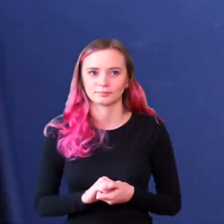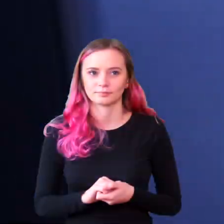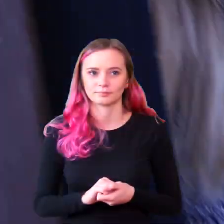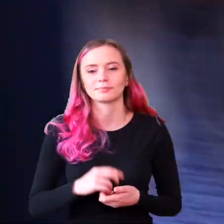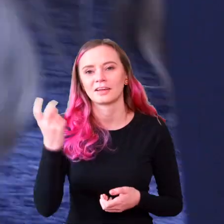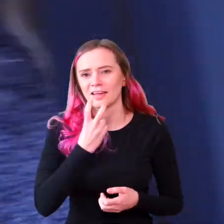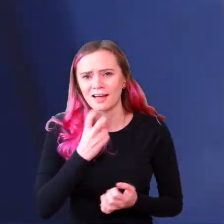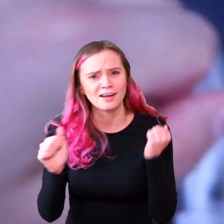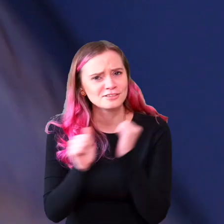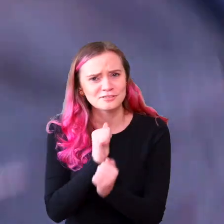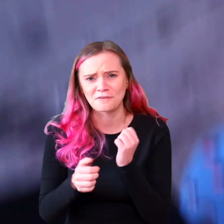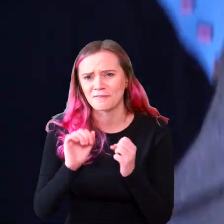Musíme znova :D